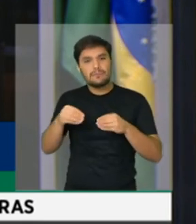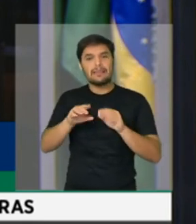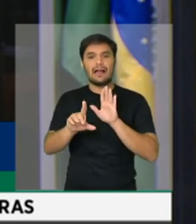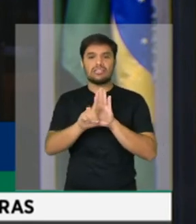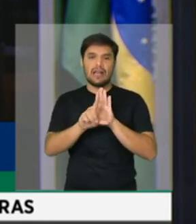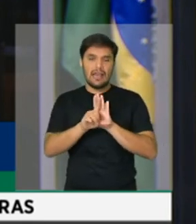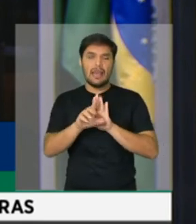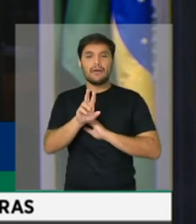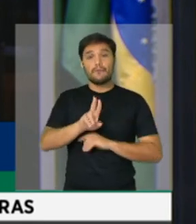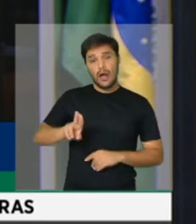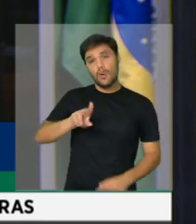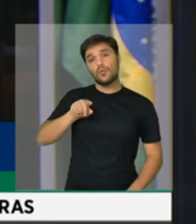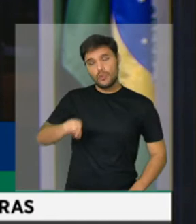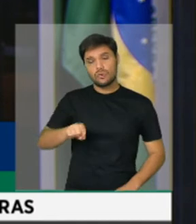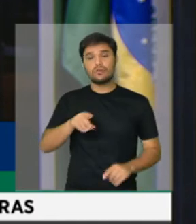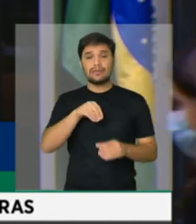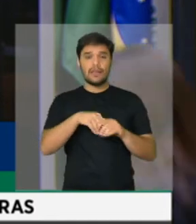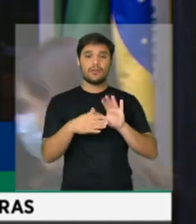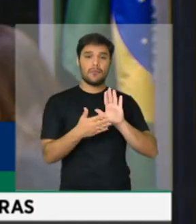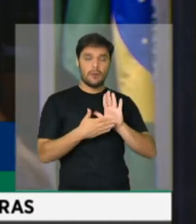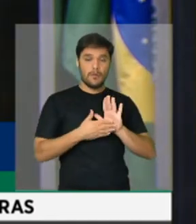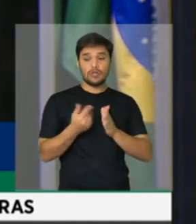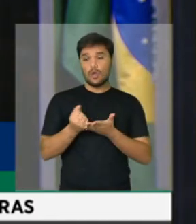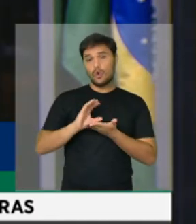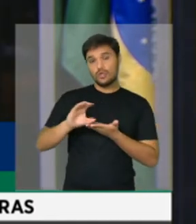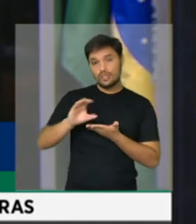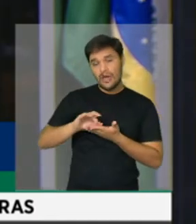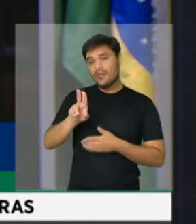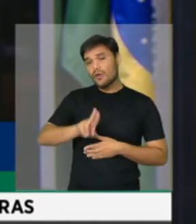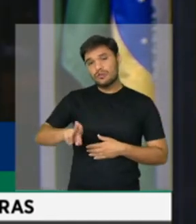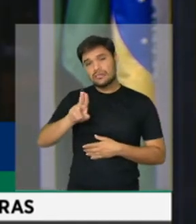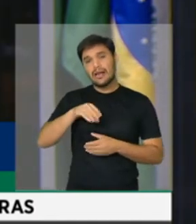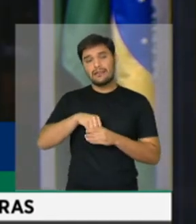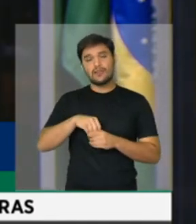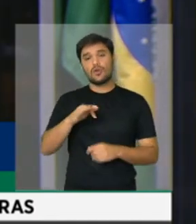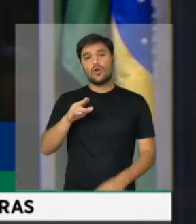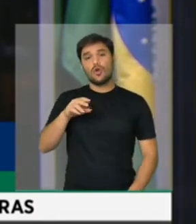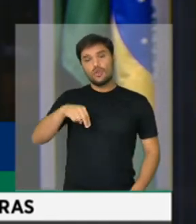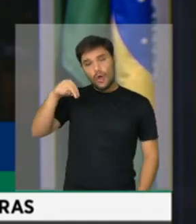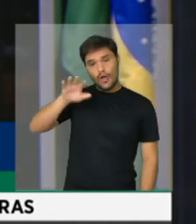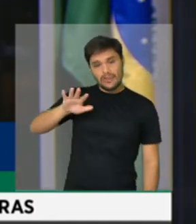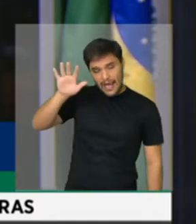OPTAMOS TAMBÉM POR INCLUIR DESTINAÇÃO DE RECURSOS ORIUNDOS DE DOIS FUNDOS SETORIAIS QUE NÃO ESTÃO SENDO UTILIZADOS DE FORMA CÉLERE EM RAZÃO DA FALTA DE